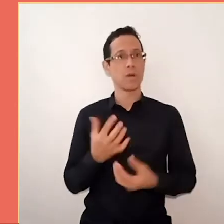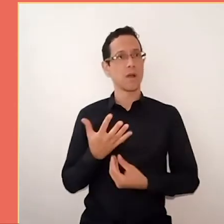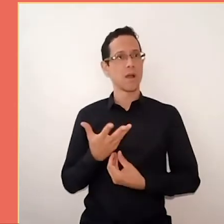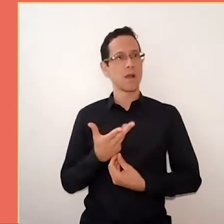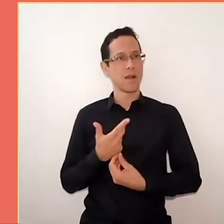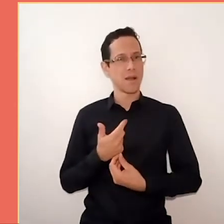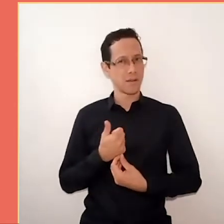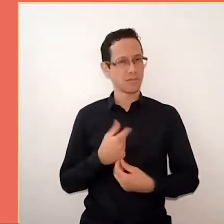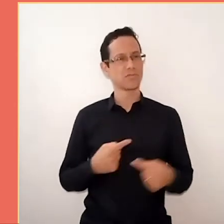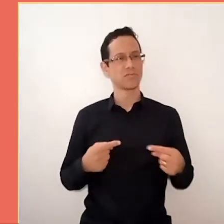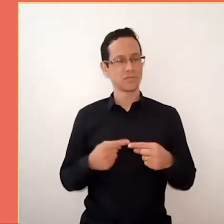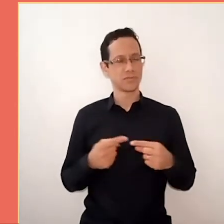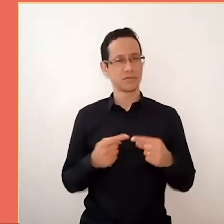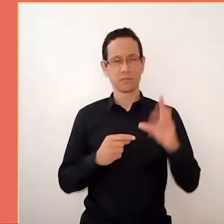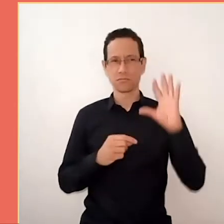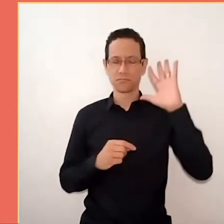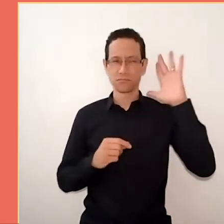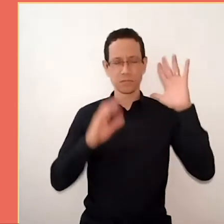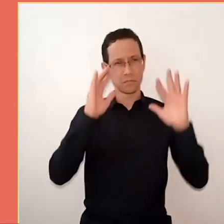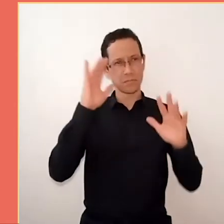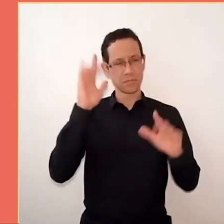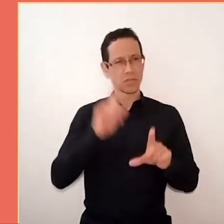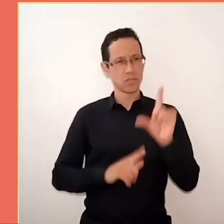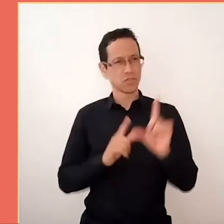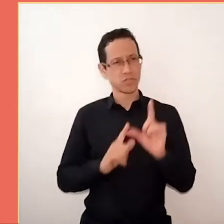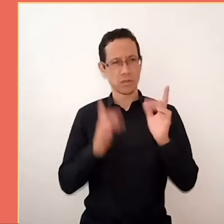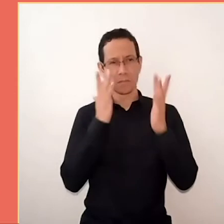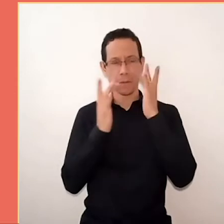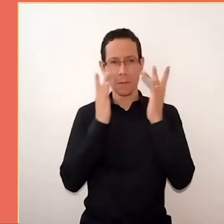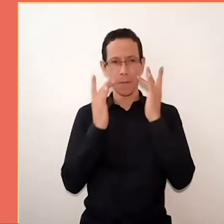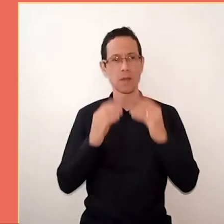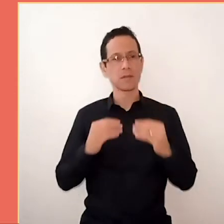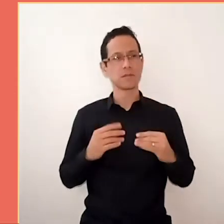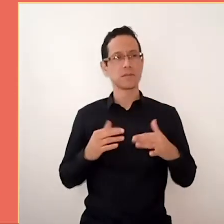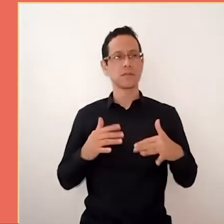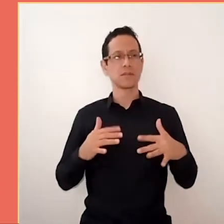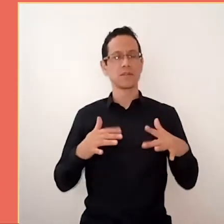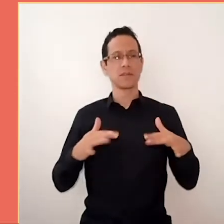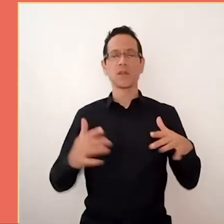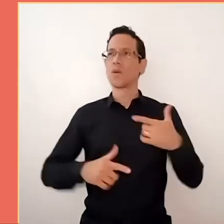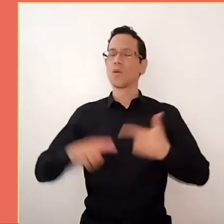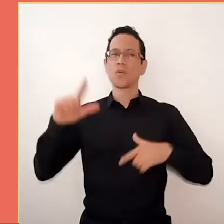Arte literária, o teatro, enfim, ela vai reverberar em outro lugar, e vai depender do grupo também.